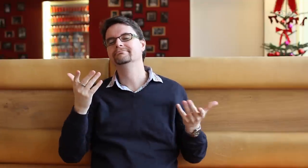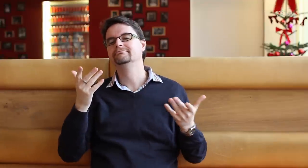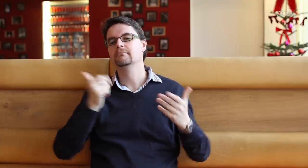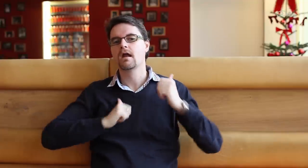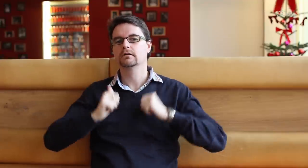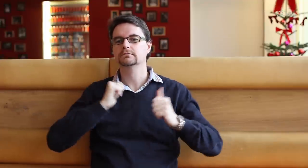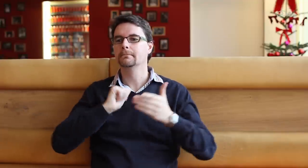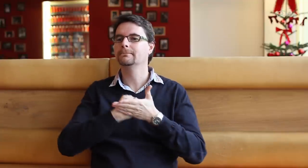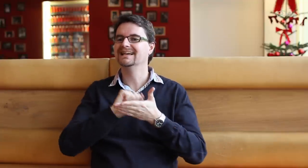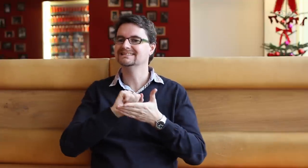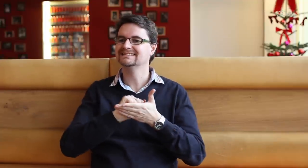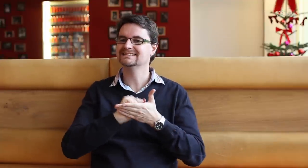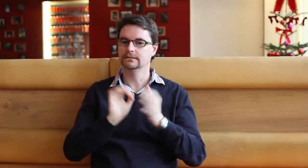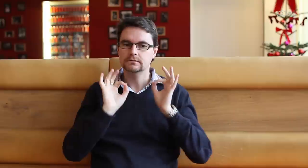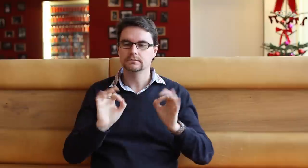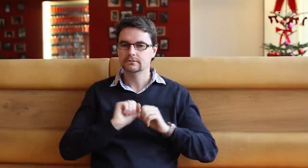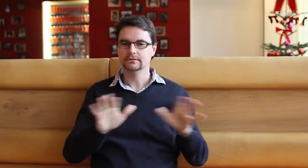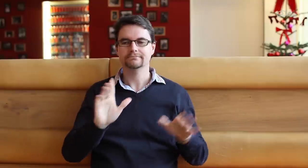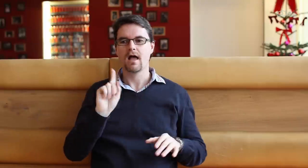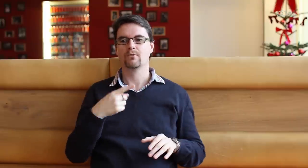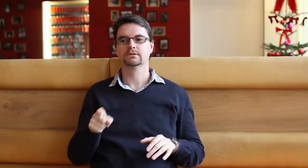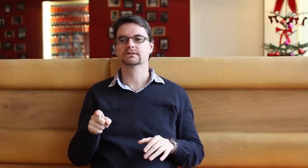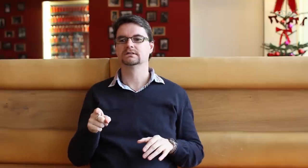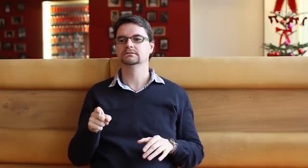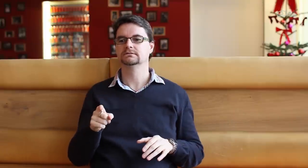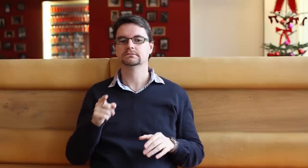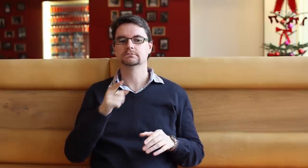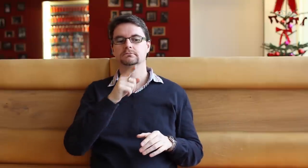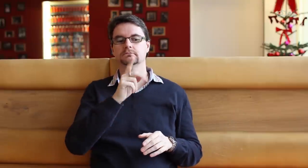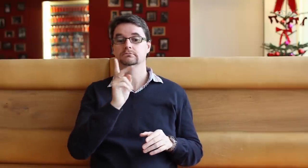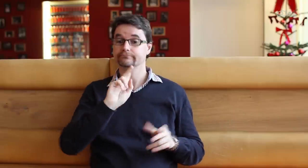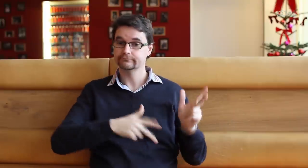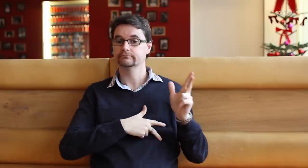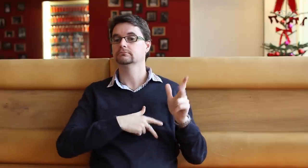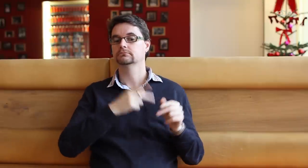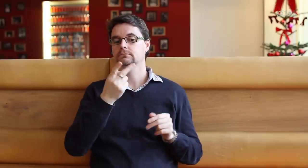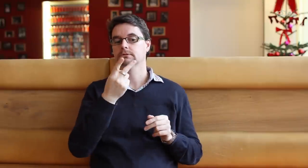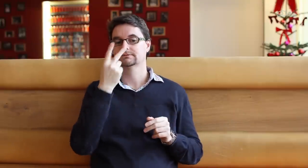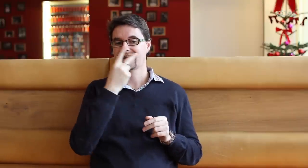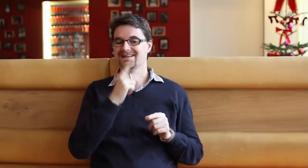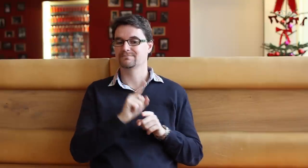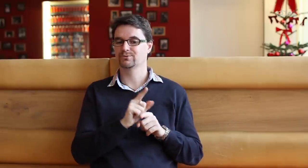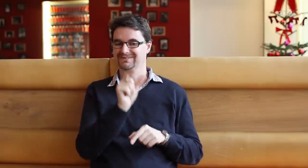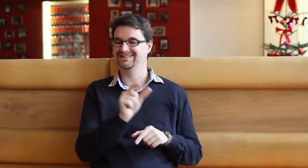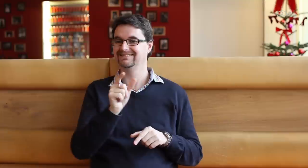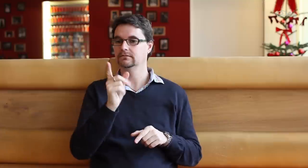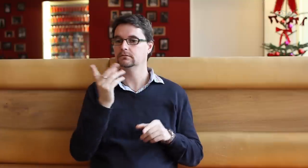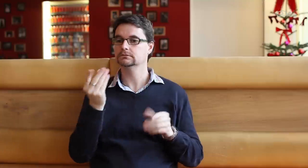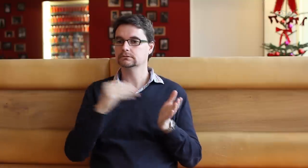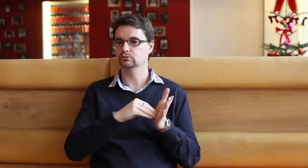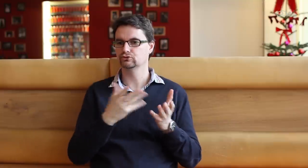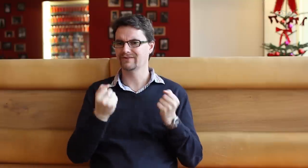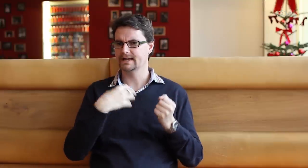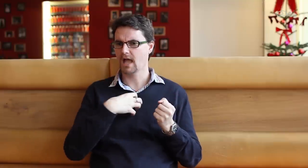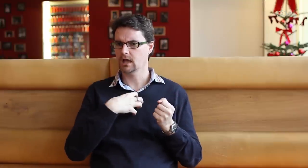Leider hatte die Presse das nicht so genau geschrieben. Tatsächlich waren nämlich beide Brüder zusätzlich schwer krank.